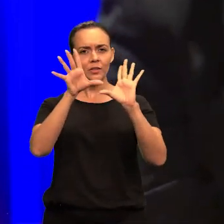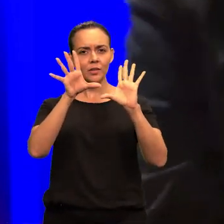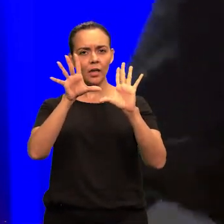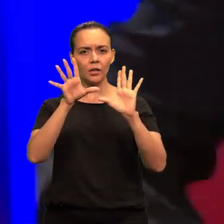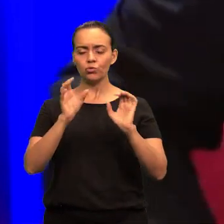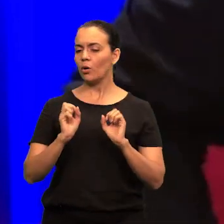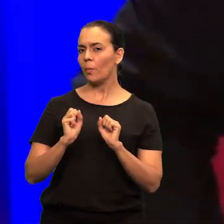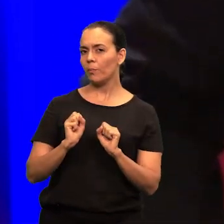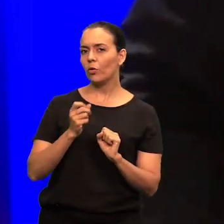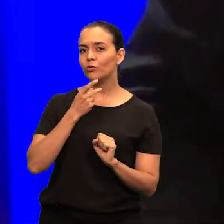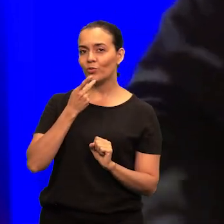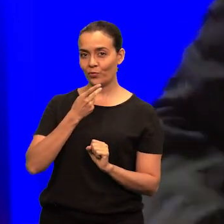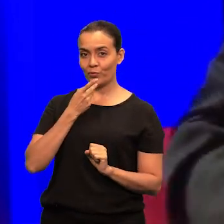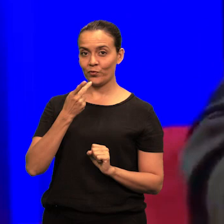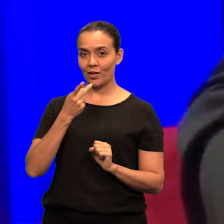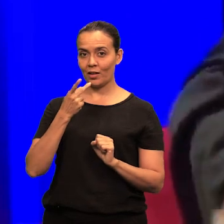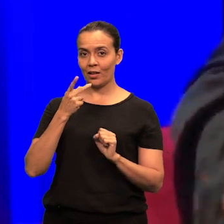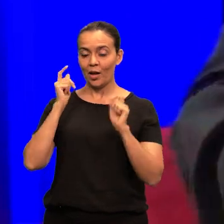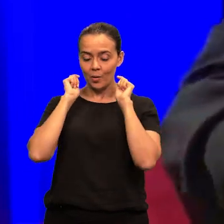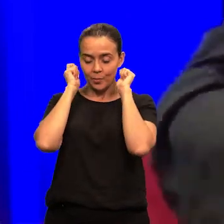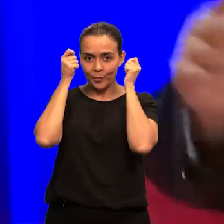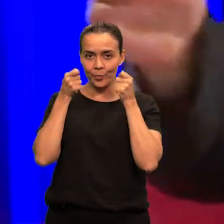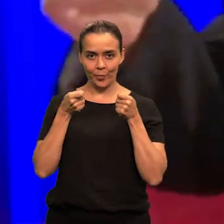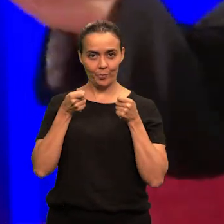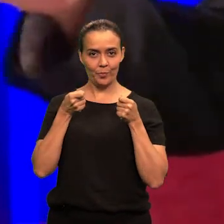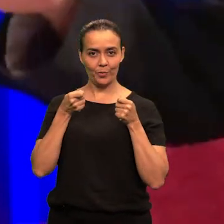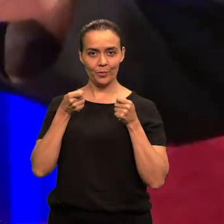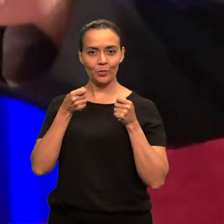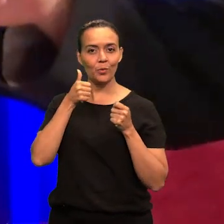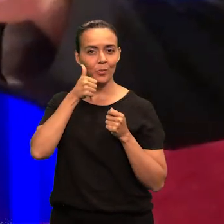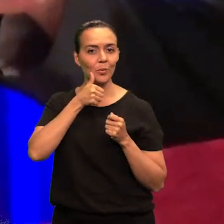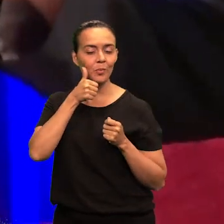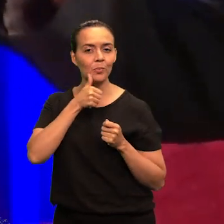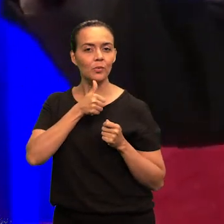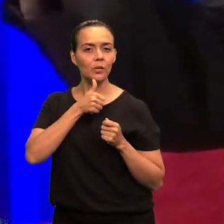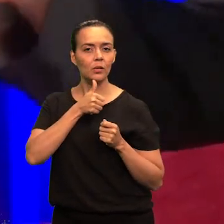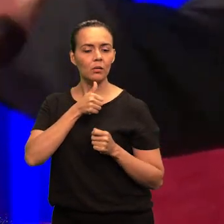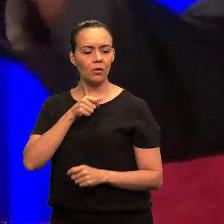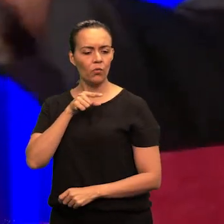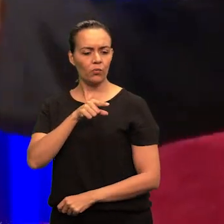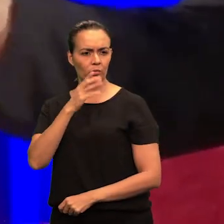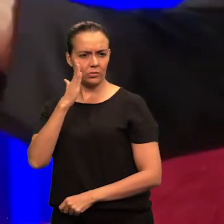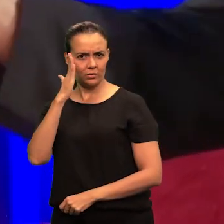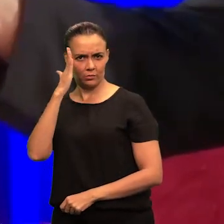Posso eu dizer para a Monja Coen: Você é uma pessoa má.